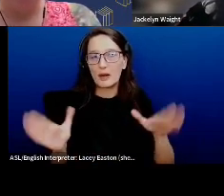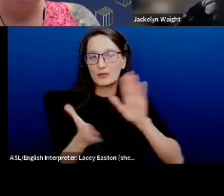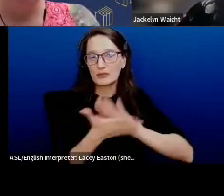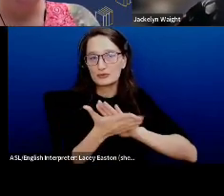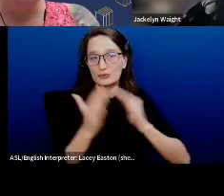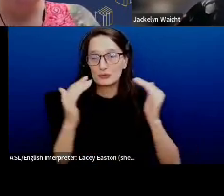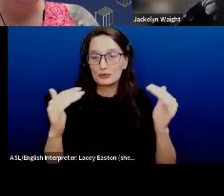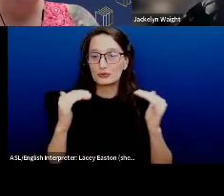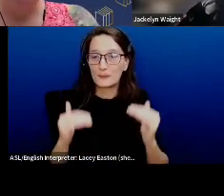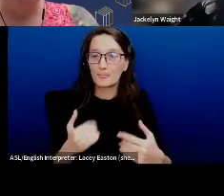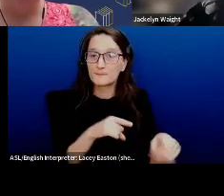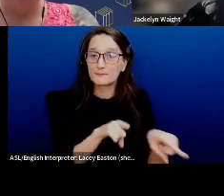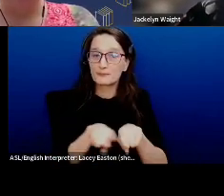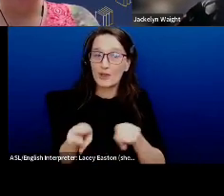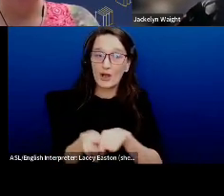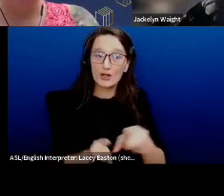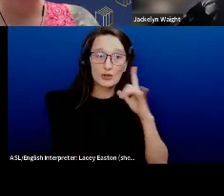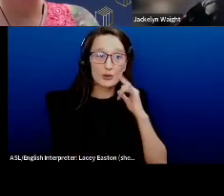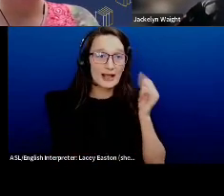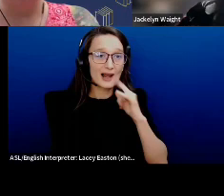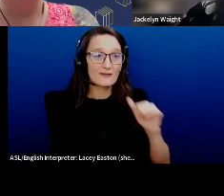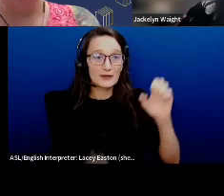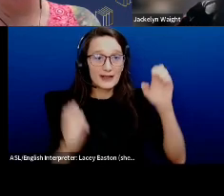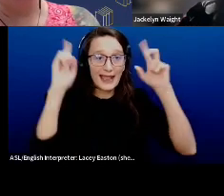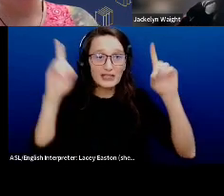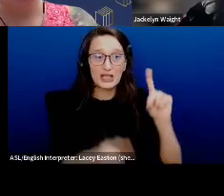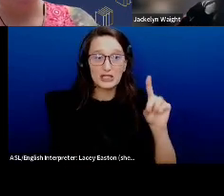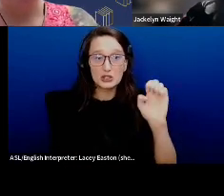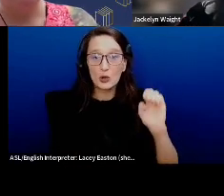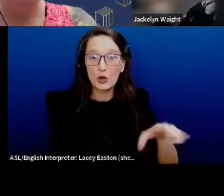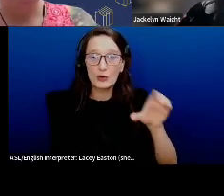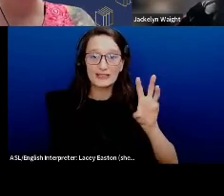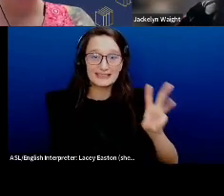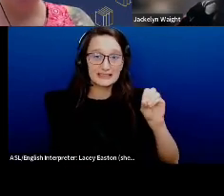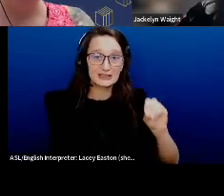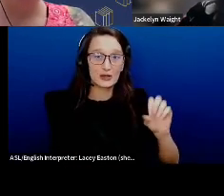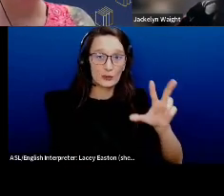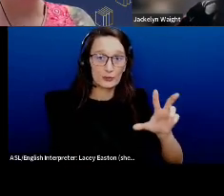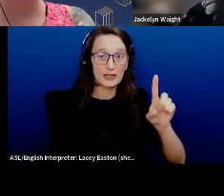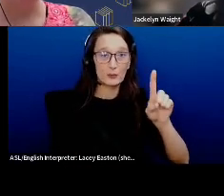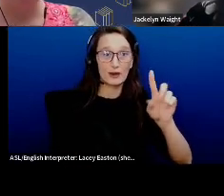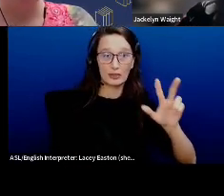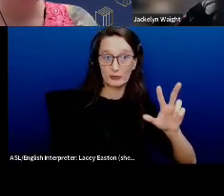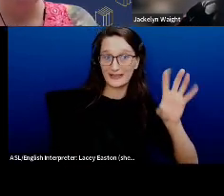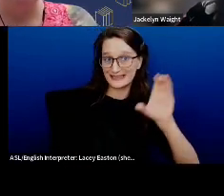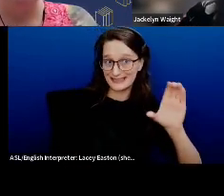Asimismo, el artículo 60313C del Código de Educación de California establece que los